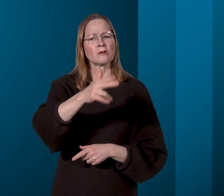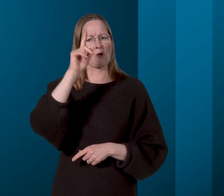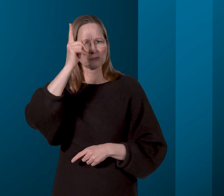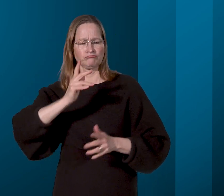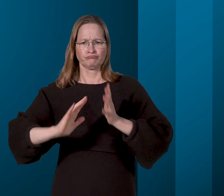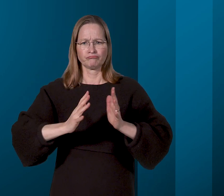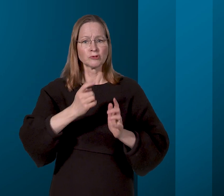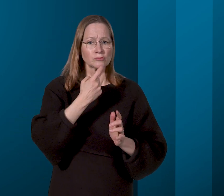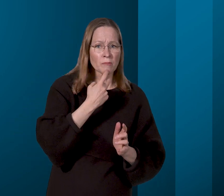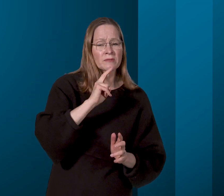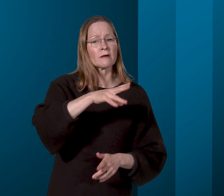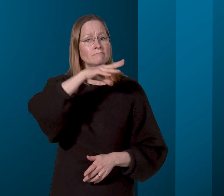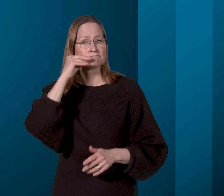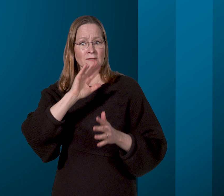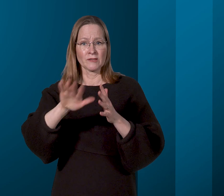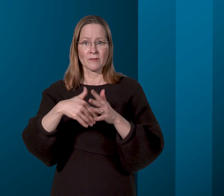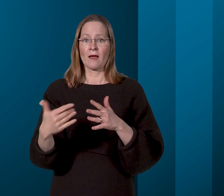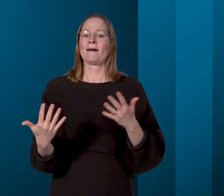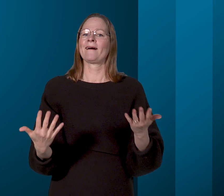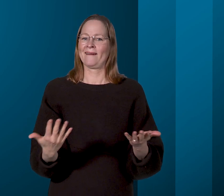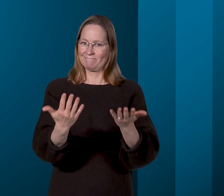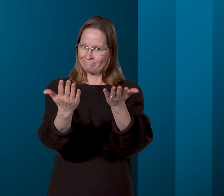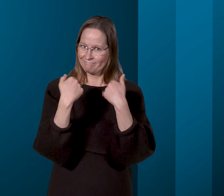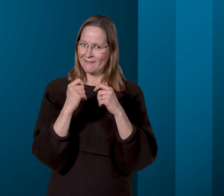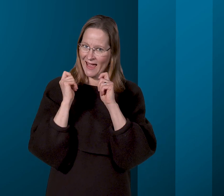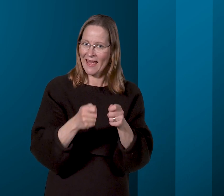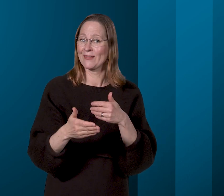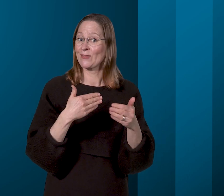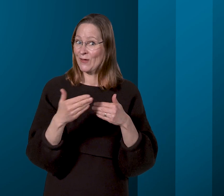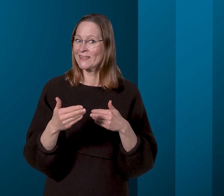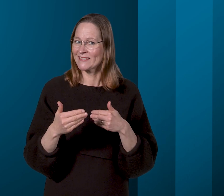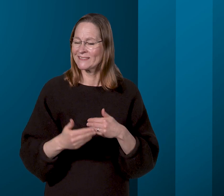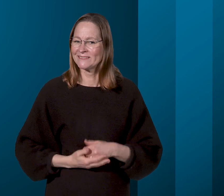sekä hallitset suomalaisen tai suomenruotsalaisen viittomakielen, - hae meille töihin!